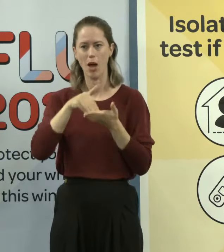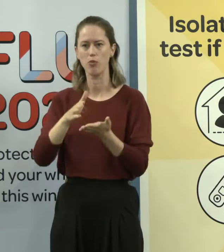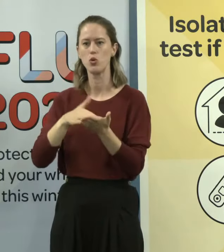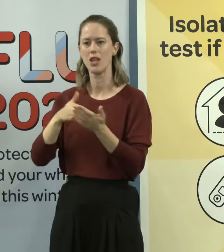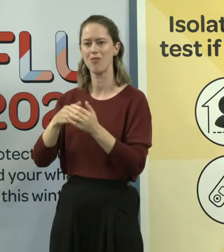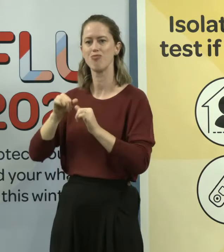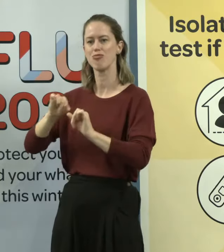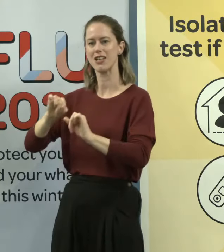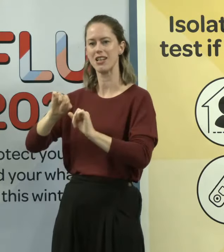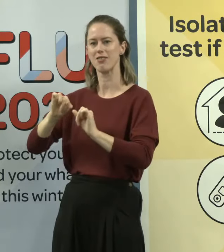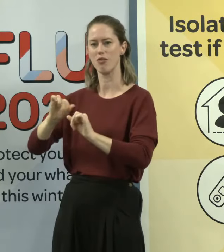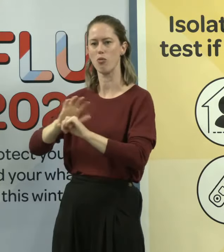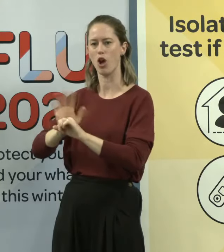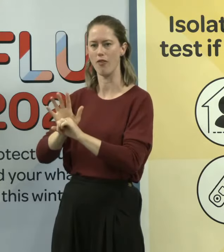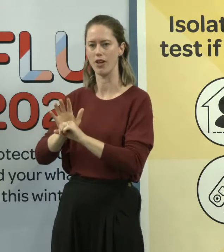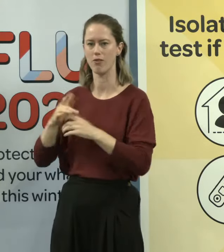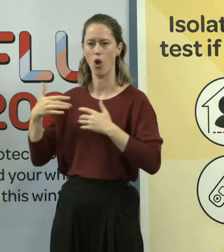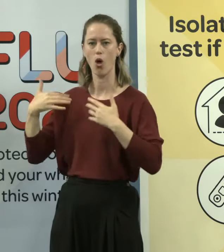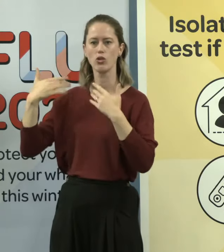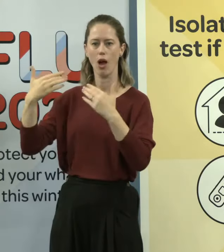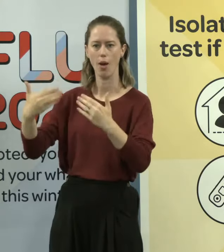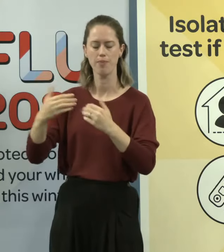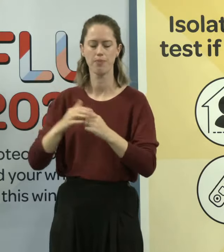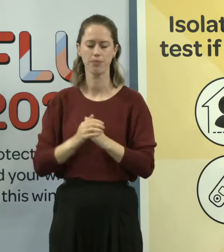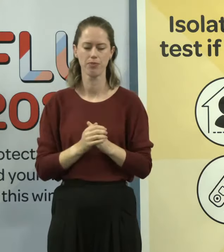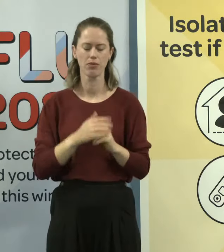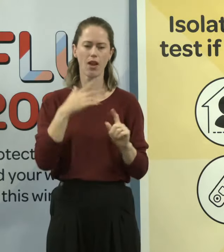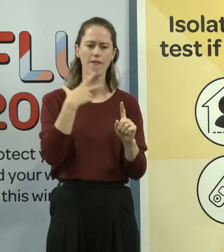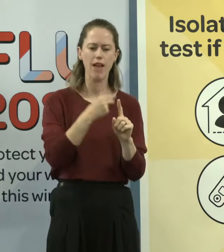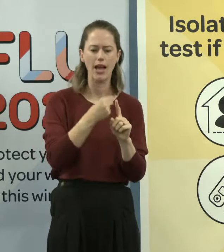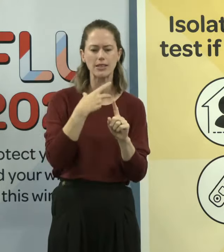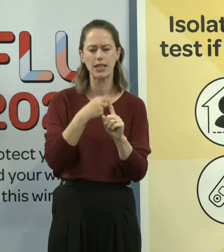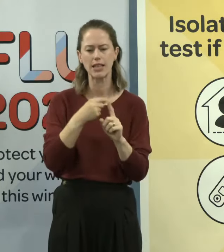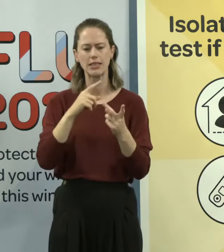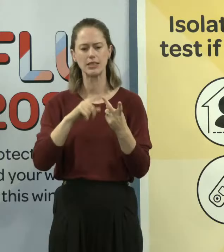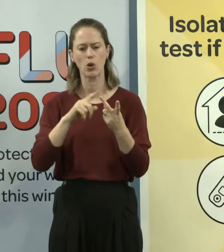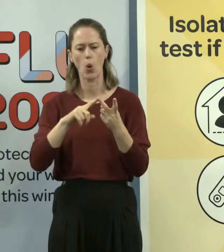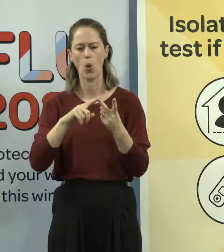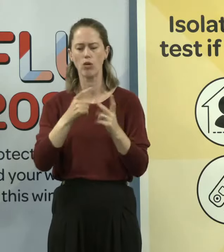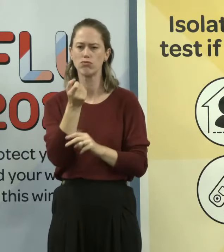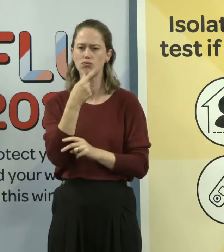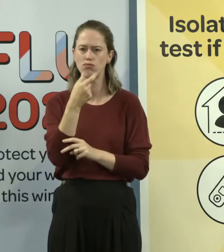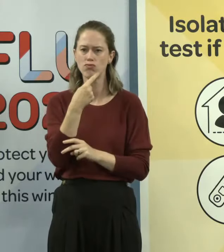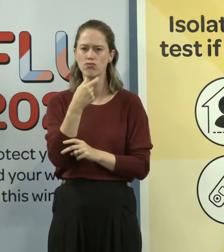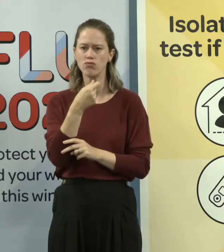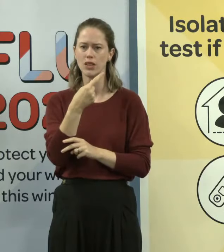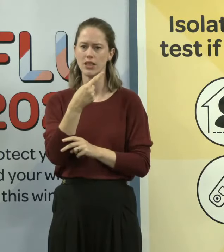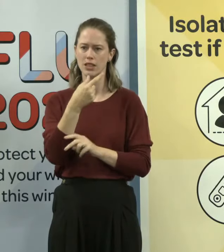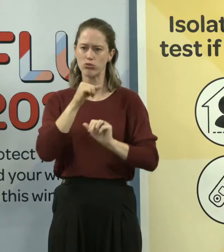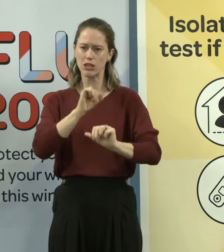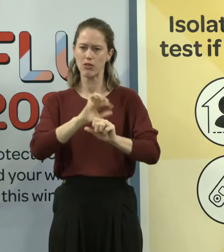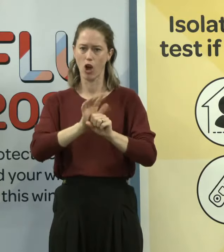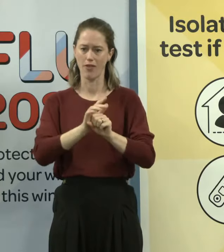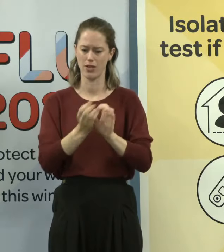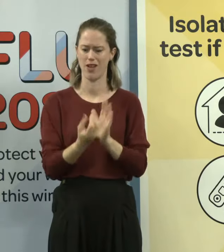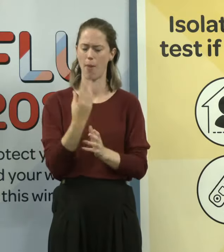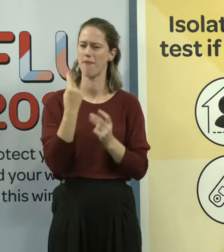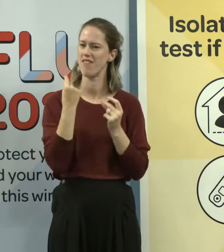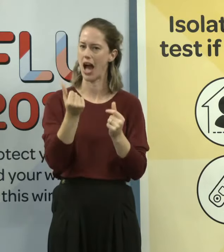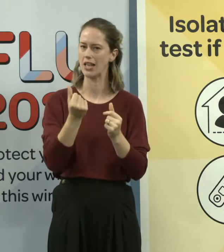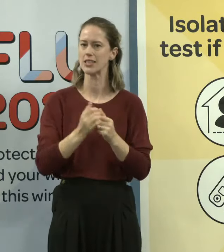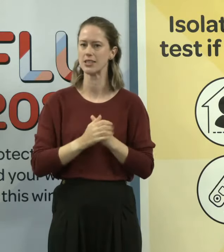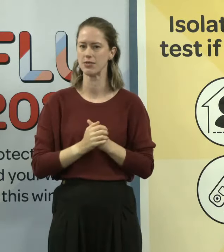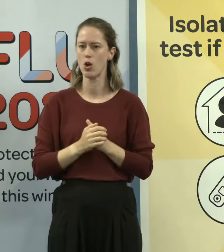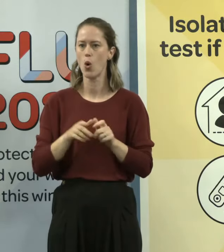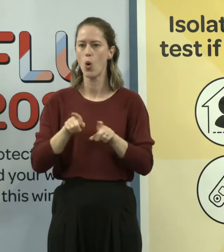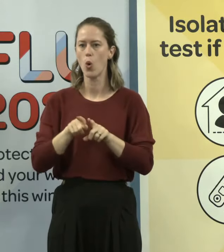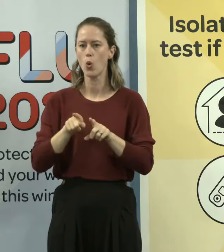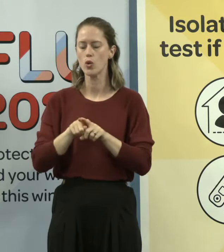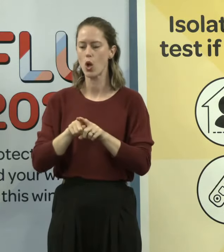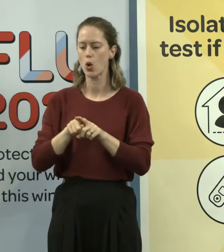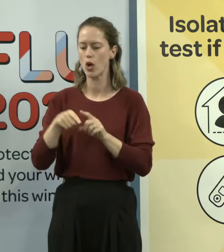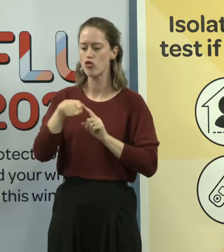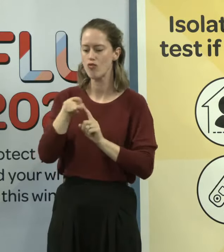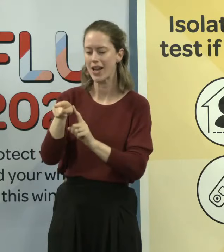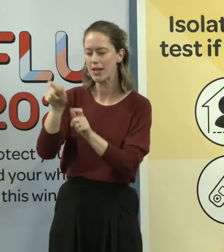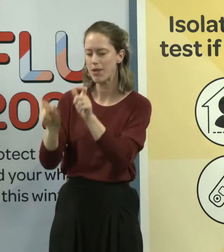noho pai a Aotearoa. Ka whai hua